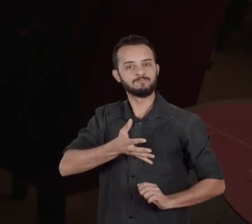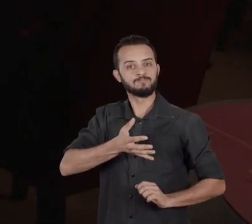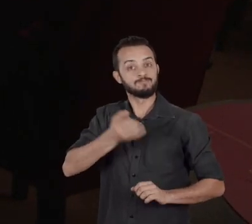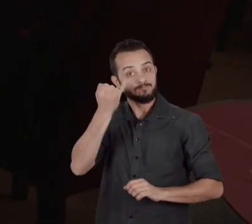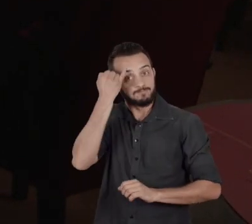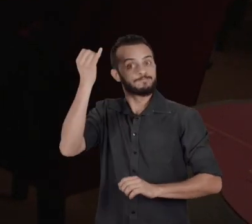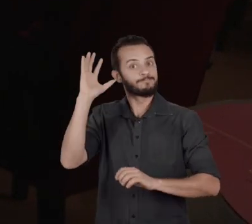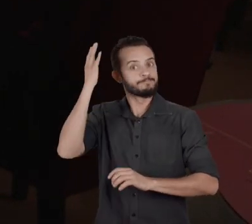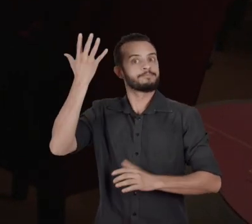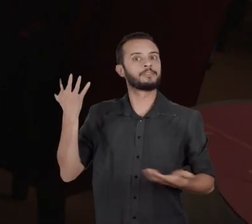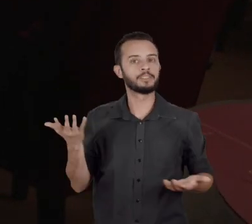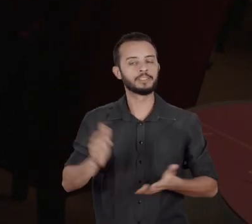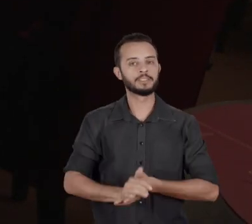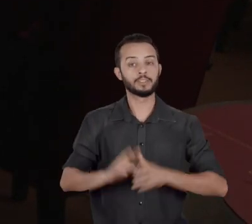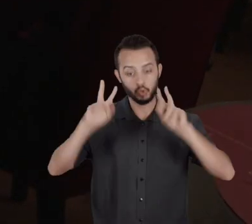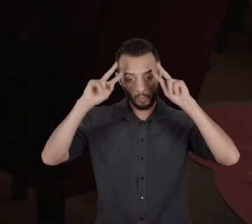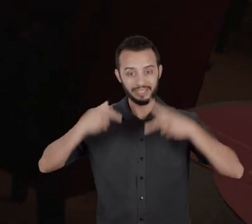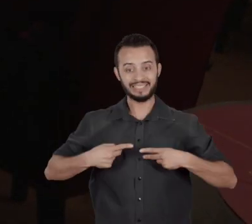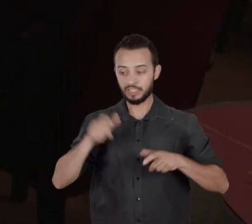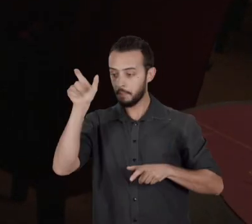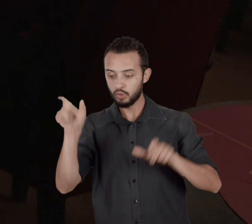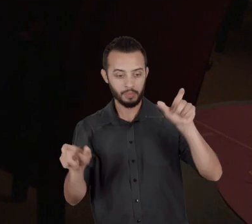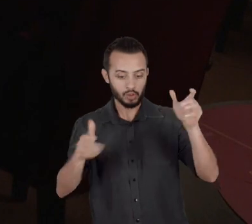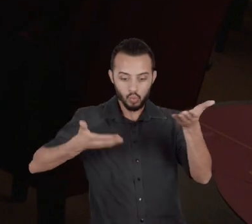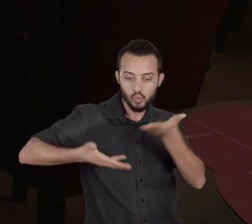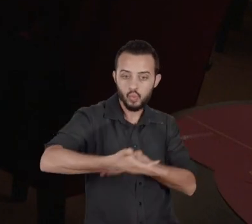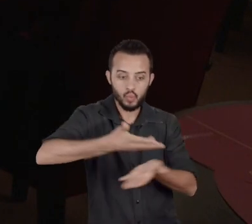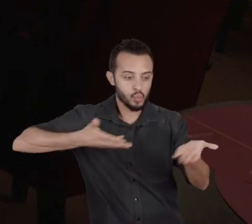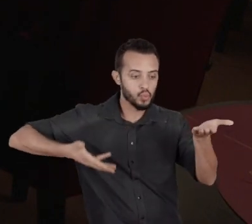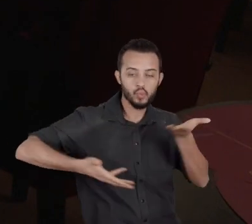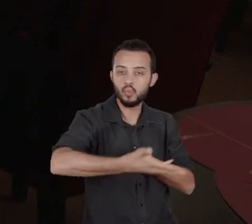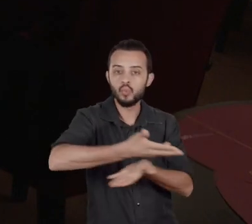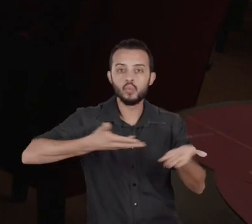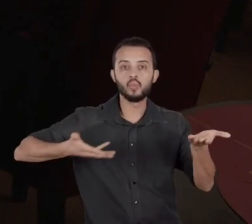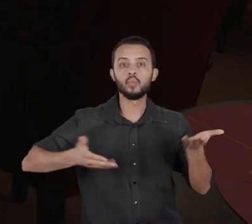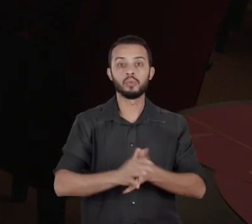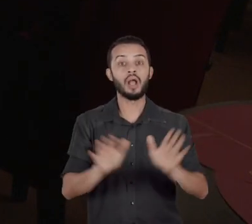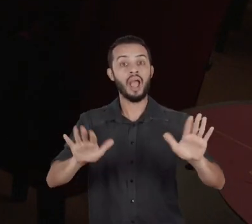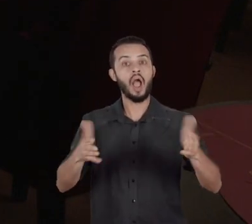a humanidade e as relações humanas. E aí que entra evidentemente a responsabilidade,